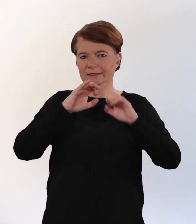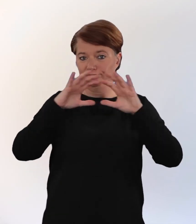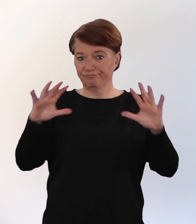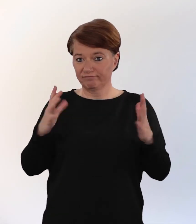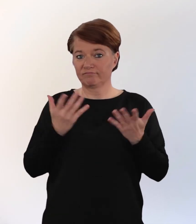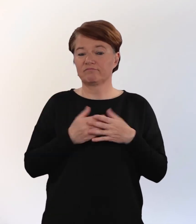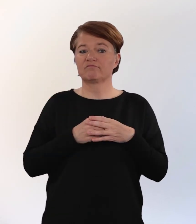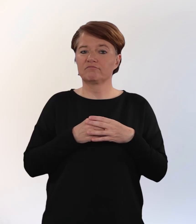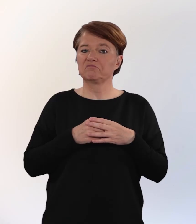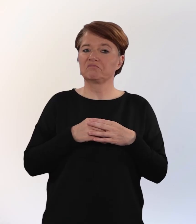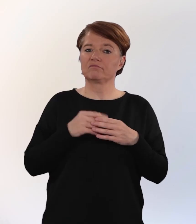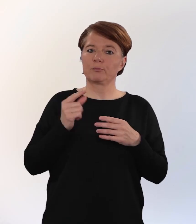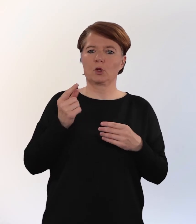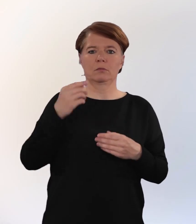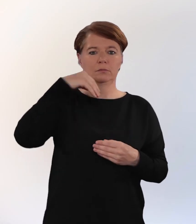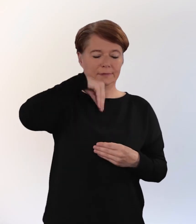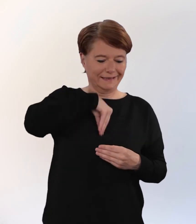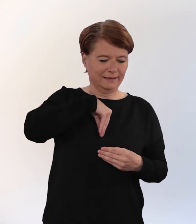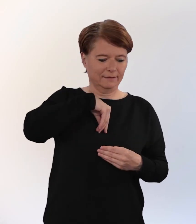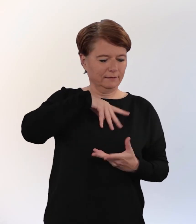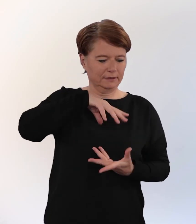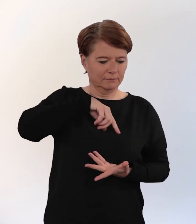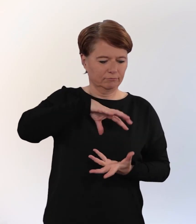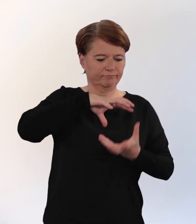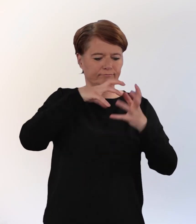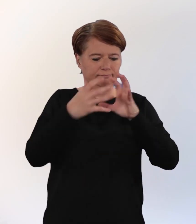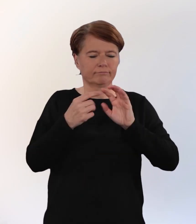und das ist dieses von innen nach außen.